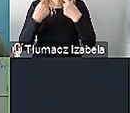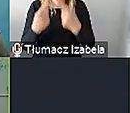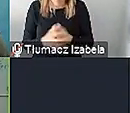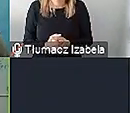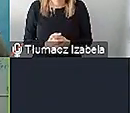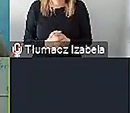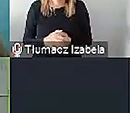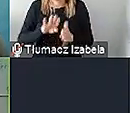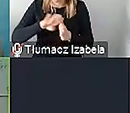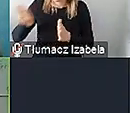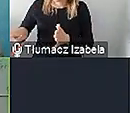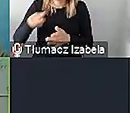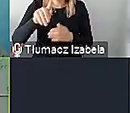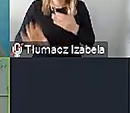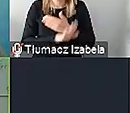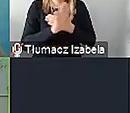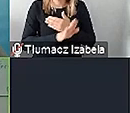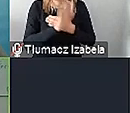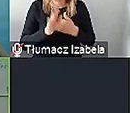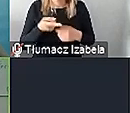że oprócz tego, co nam przedstawiłeś tutaj głosowo,